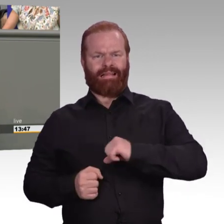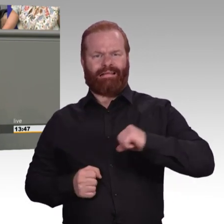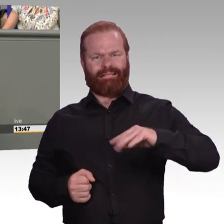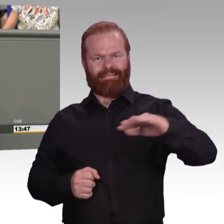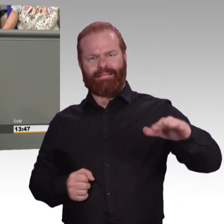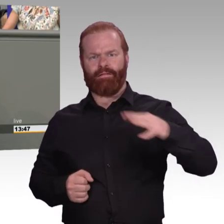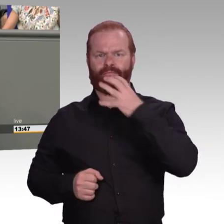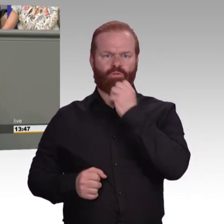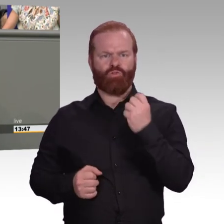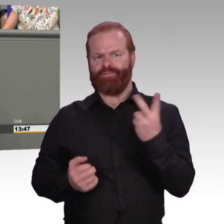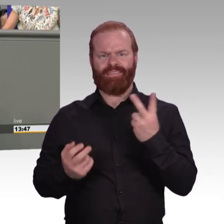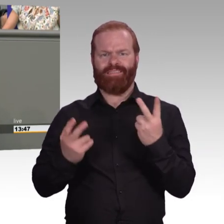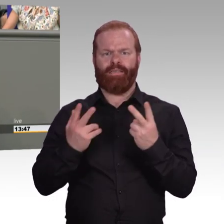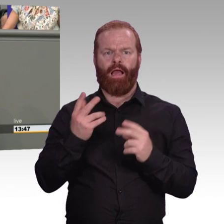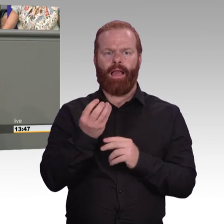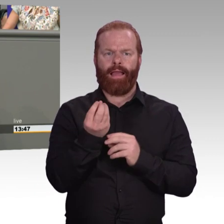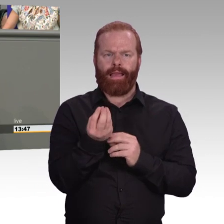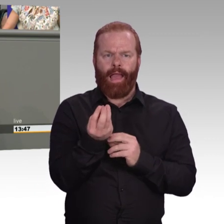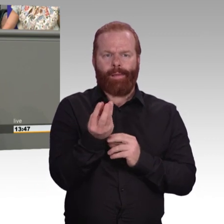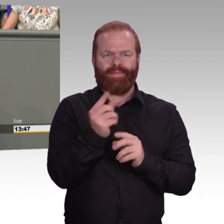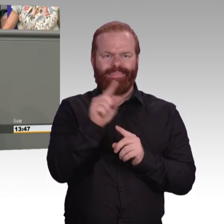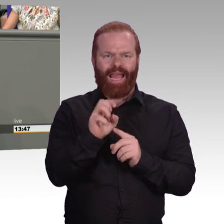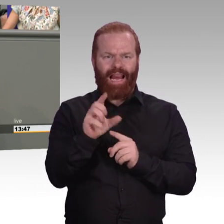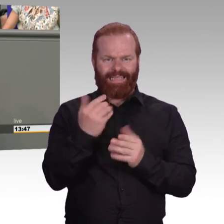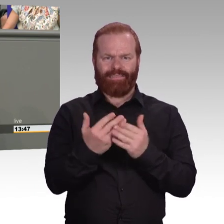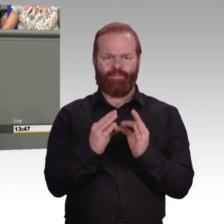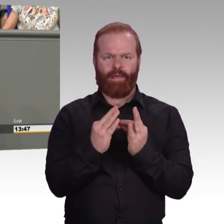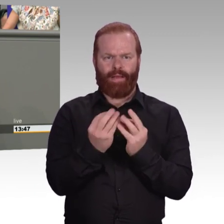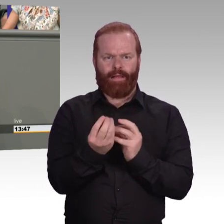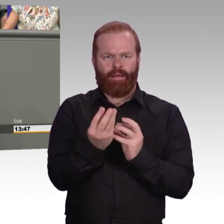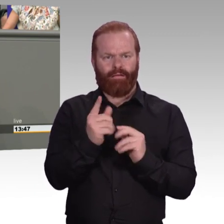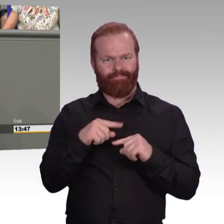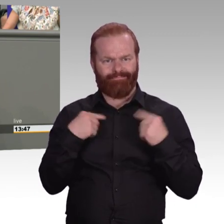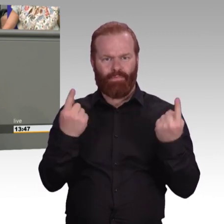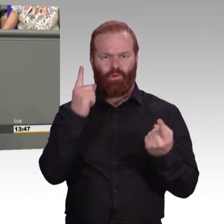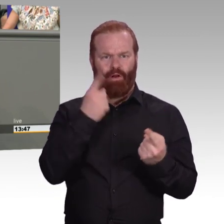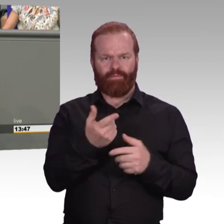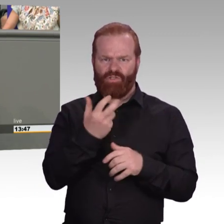Meine Damen und Herren, als nächster Schritt sollen nun die Kinder verstaatlicht werden und da machen Sie offenbar alle mit. Das was Kollege Ullrich gerade geschildert hat,